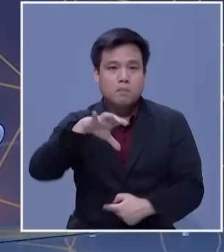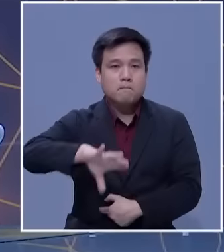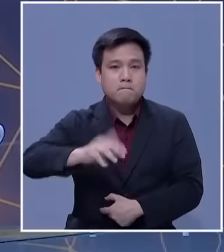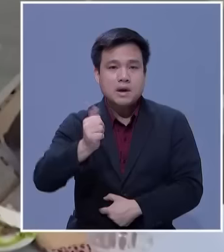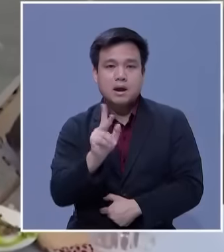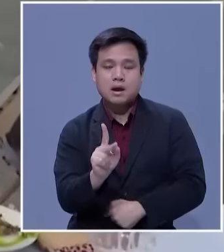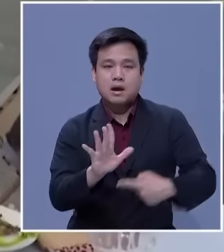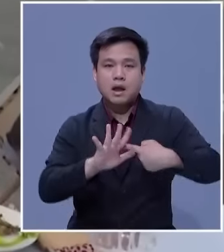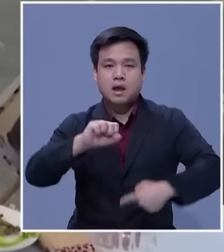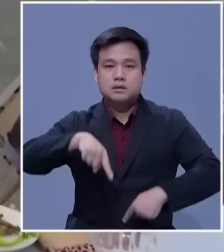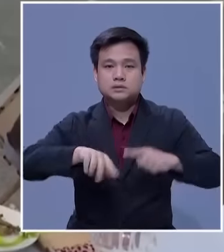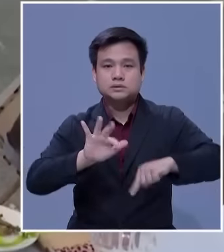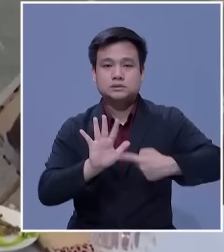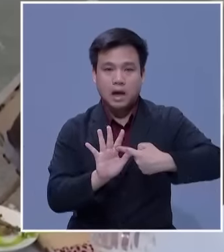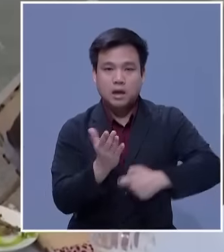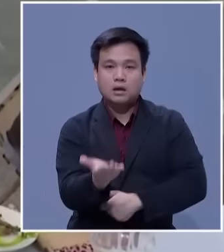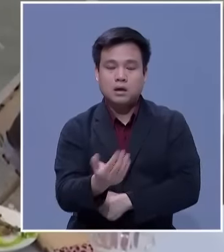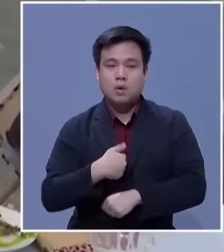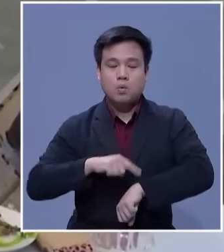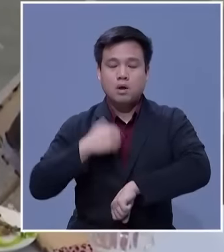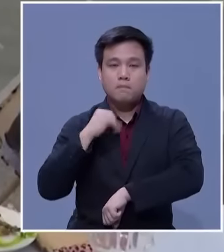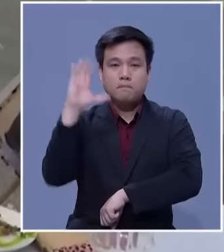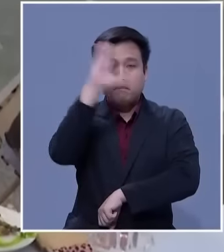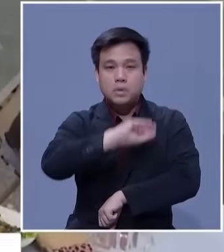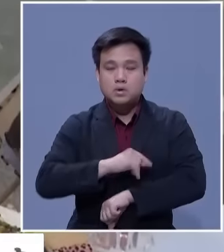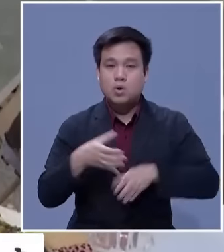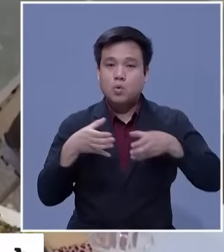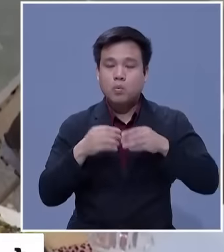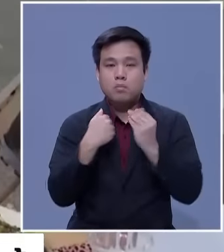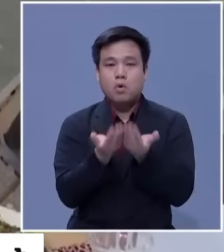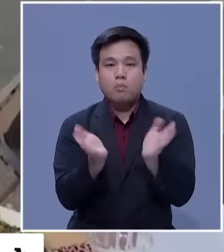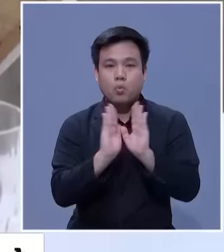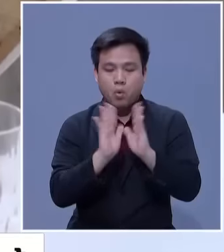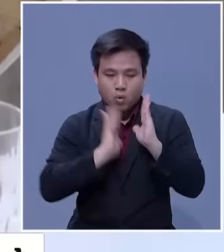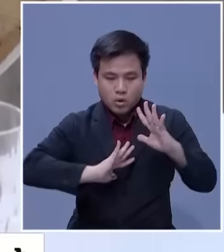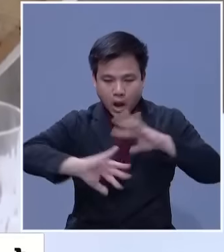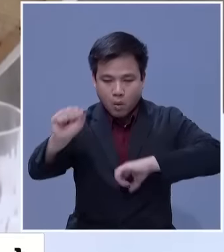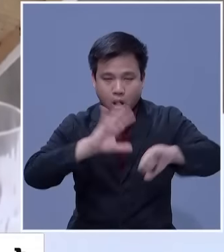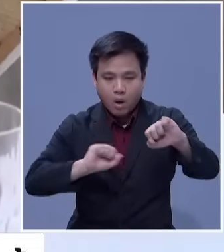ค่ะเมื่อช่วงค่ำที่ผ่านมานะคะเครือข่าย ครอบครัวผู้สูญหายและตัวประกันอิสราเอล